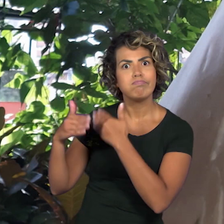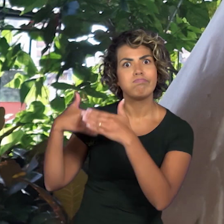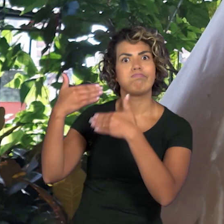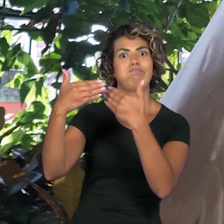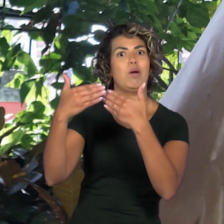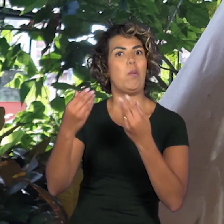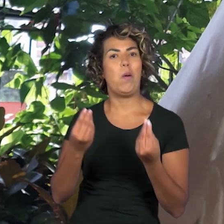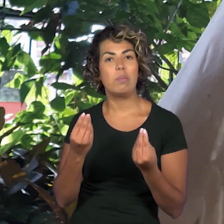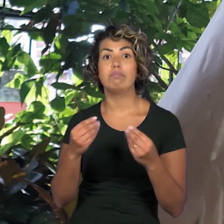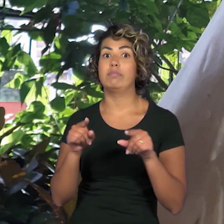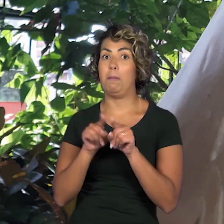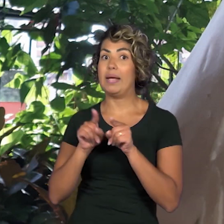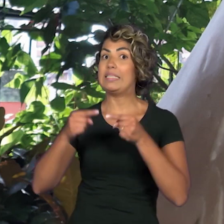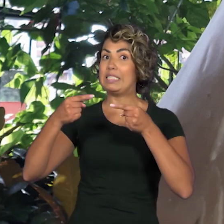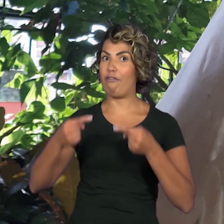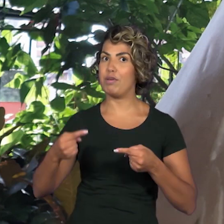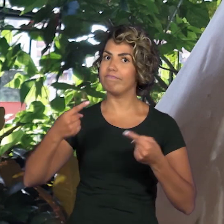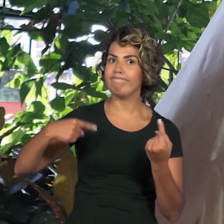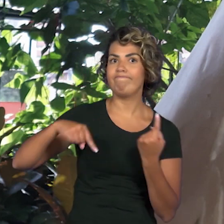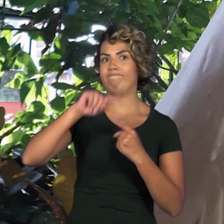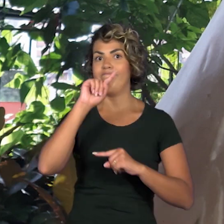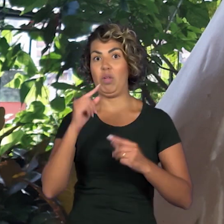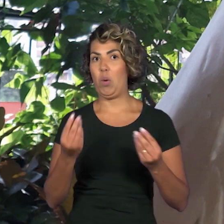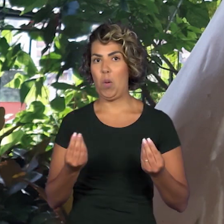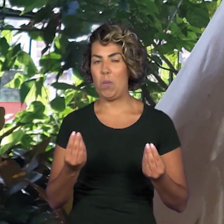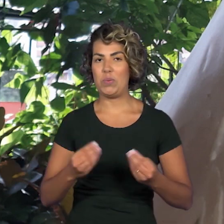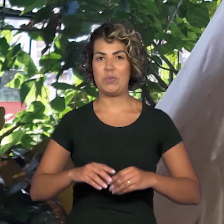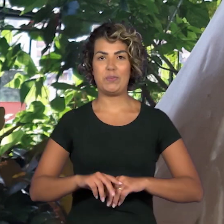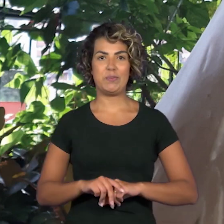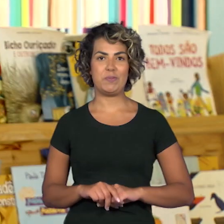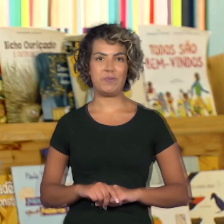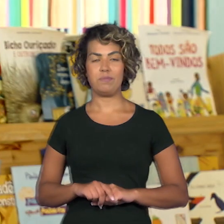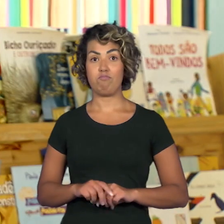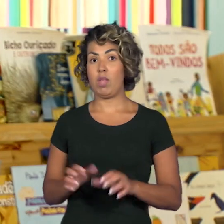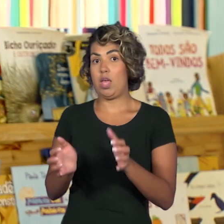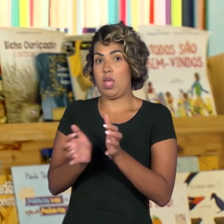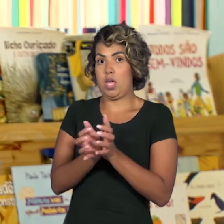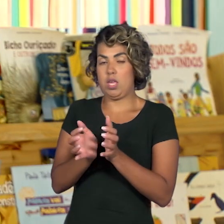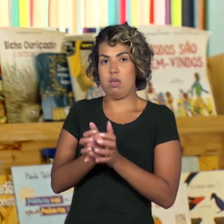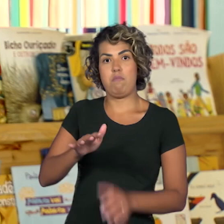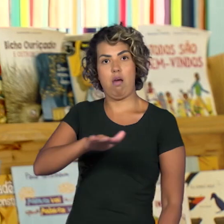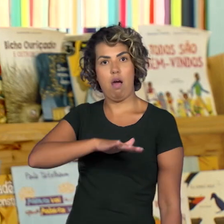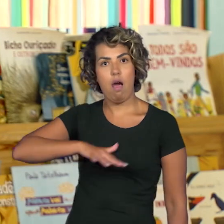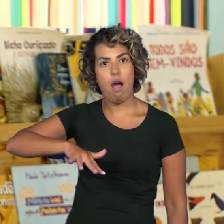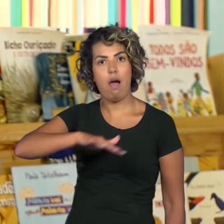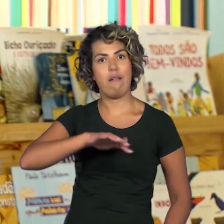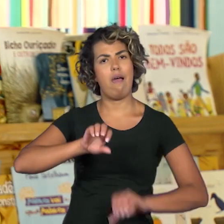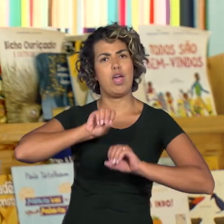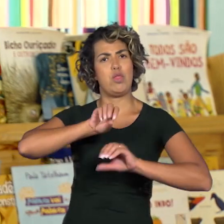COMO TAMBÉM OS DESAFIOS QUE AINDA DEVEMOS SUPERAR. A EQUIPE DA DIVISÃO DE EDUCAÇÃO INFANTIL,